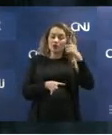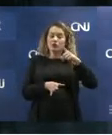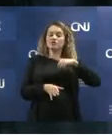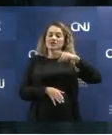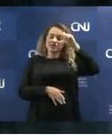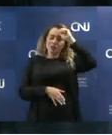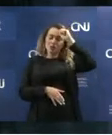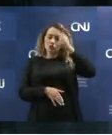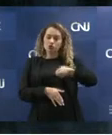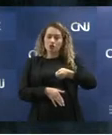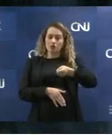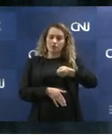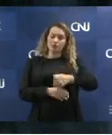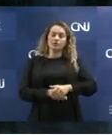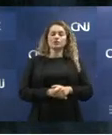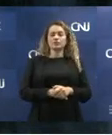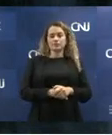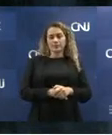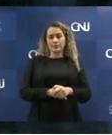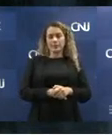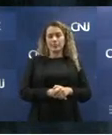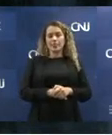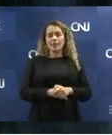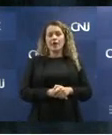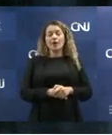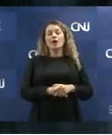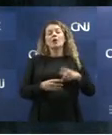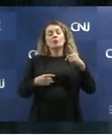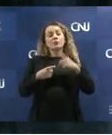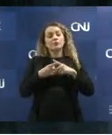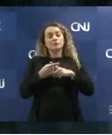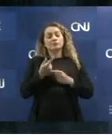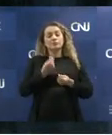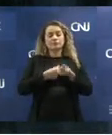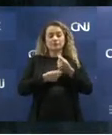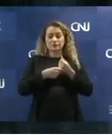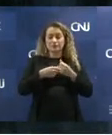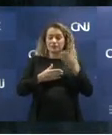Por isso, em razão da economia processual, eu estou apresentando já o processo